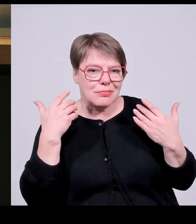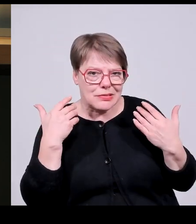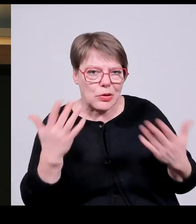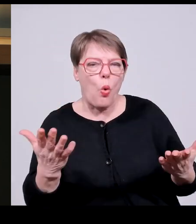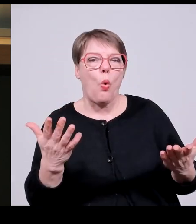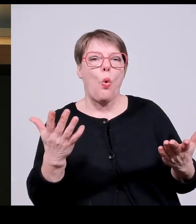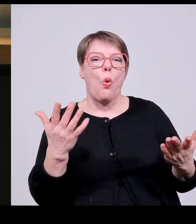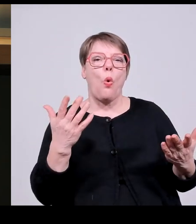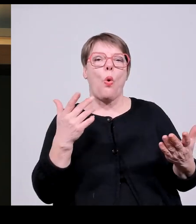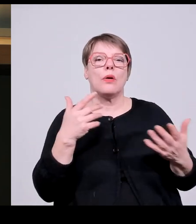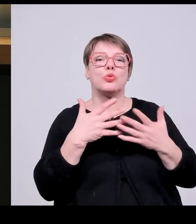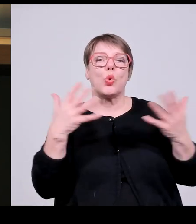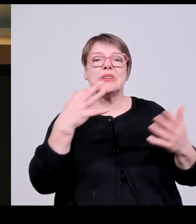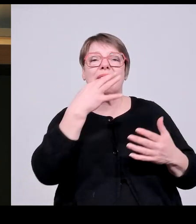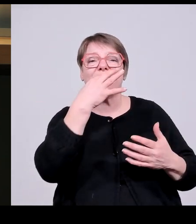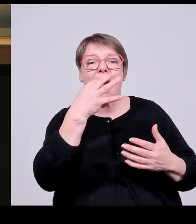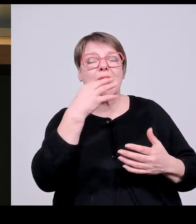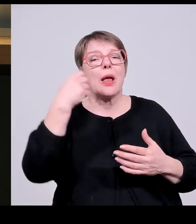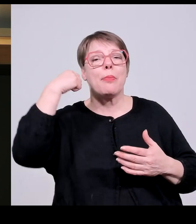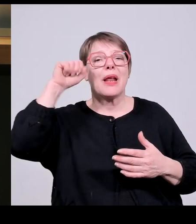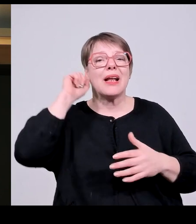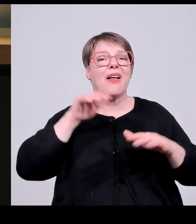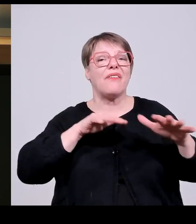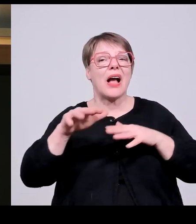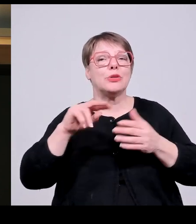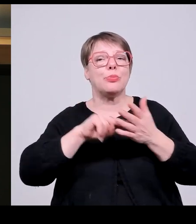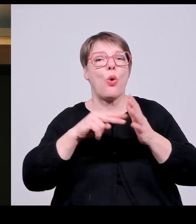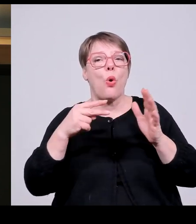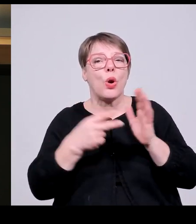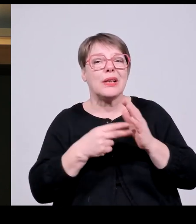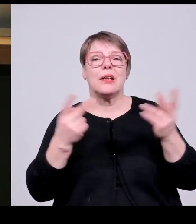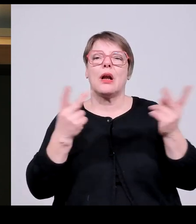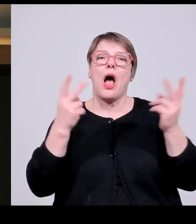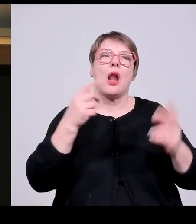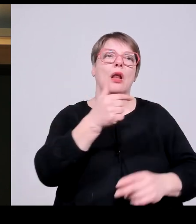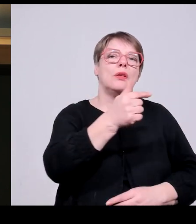bei der A100. Auf jeden Fall beim Weiterbau der U Bahn, aber auch bei